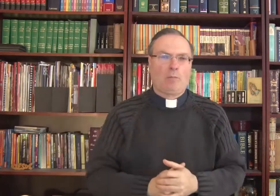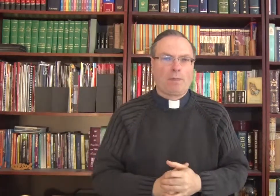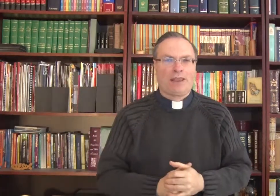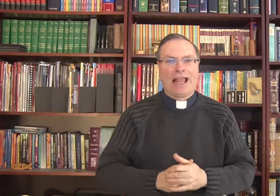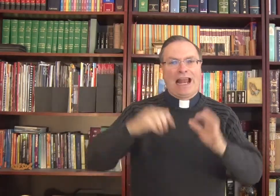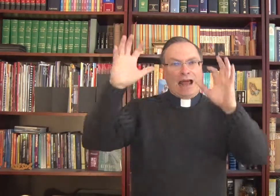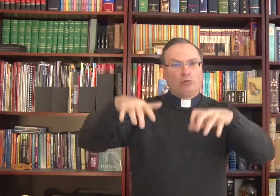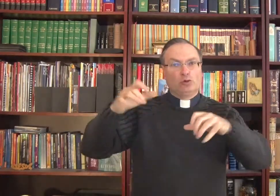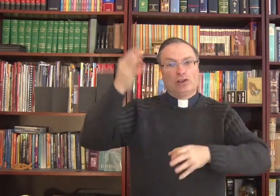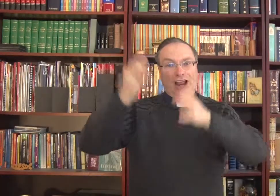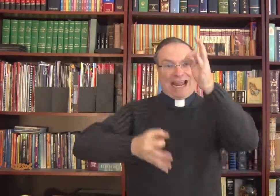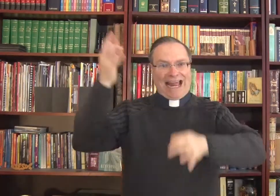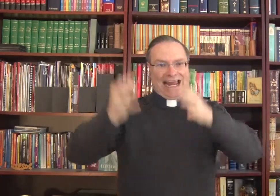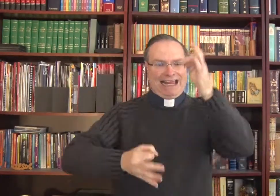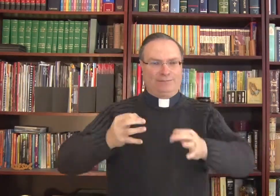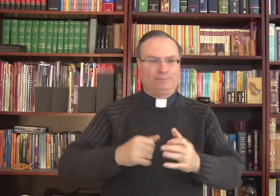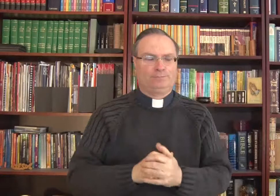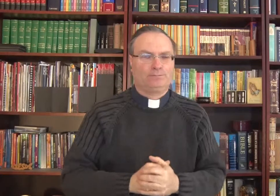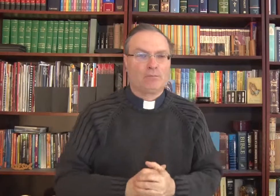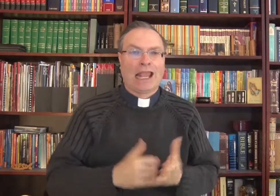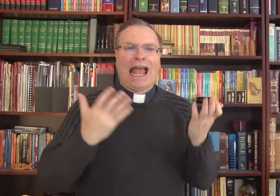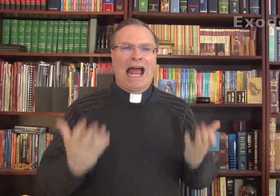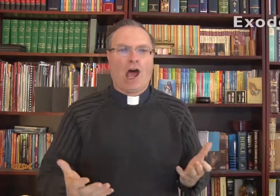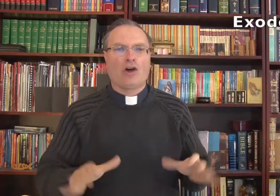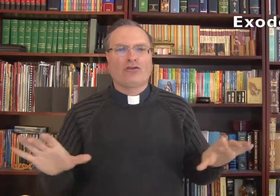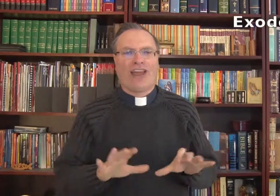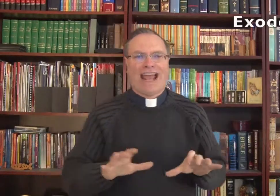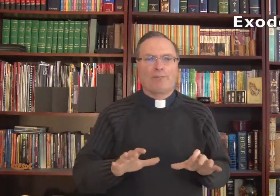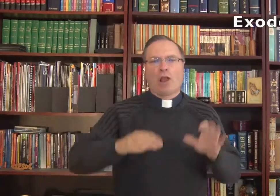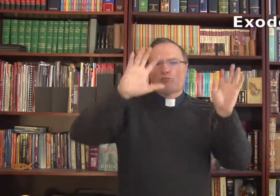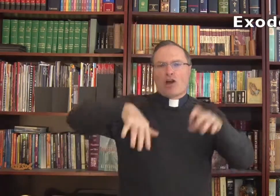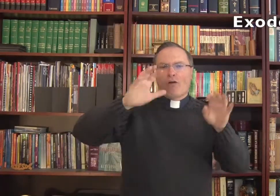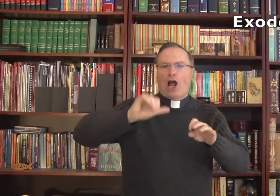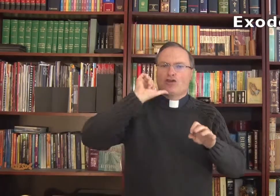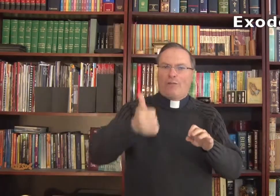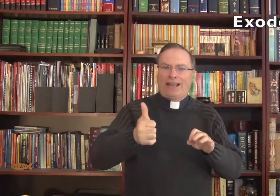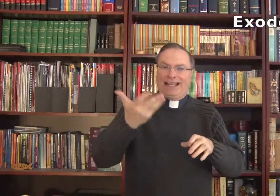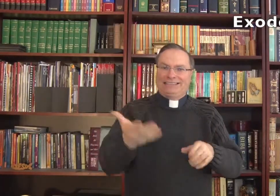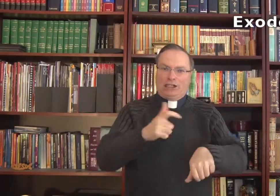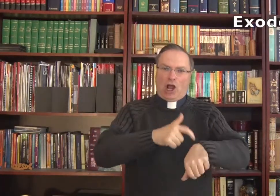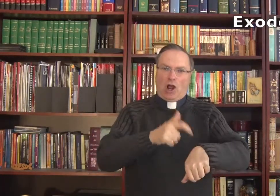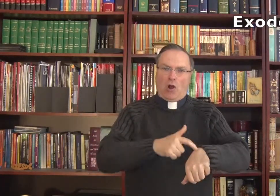La pluie de grêle. «Alors je ferai pleuvoir demain, à cette heure,